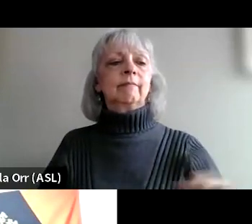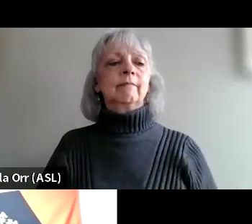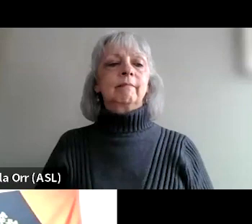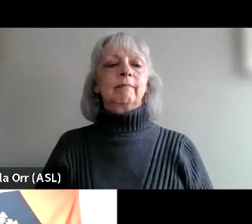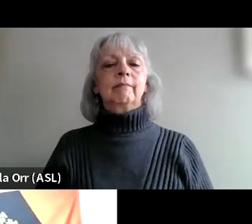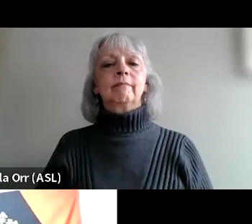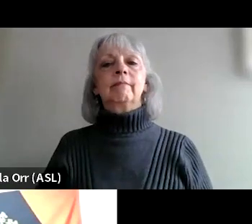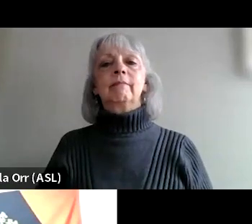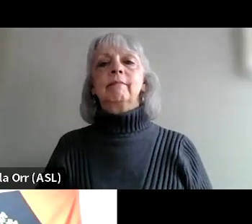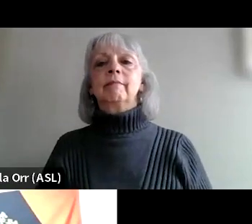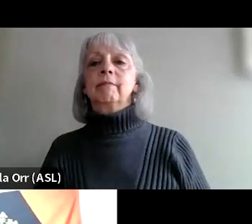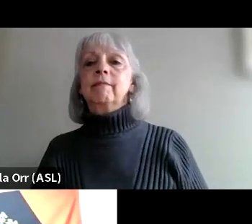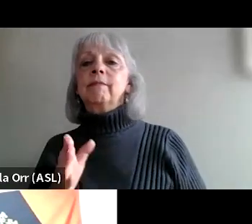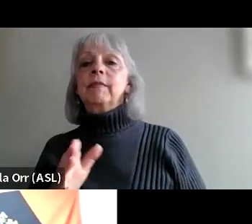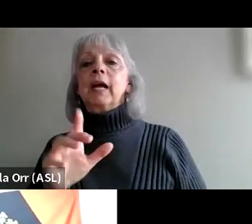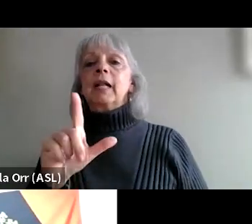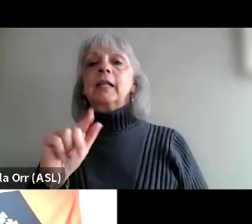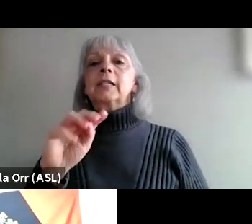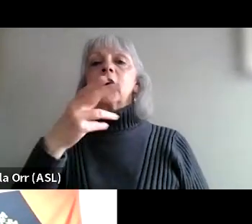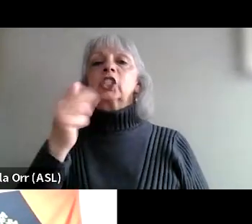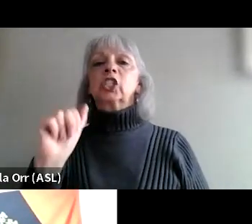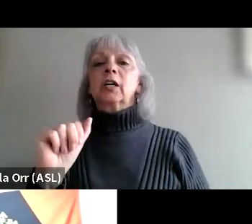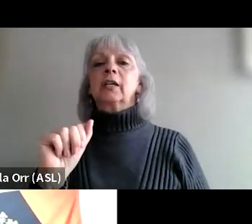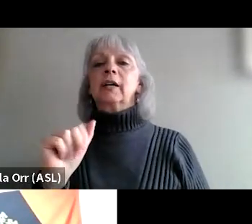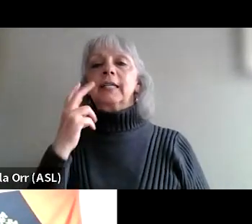Veo una pregunta en el chat